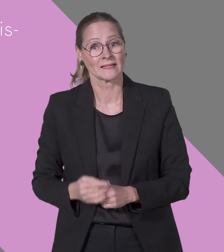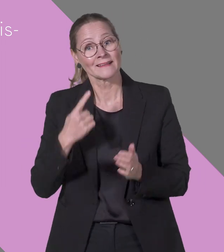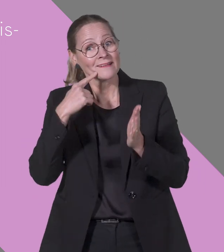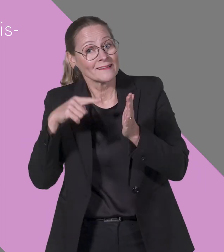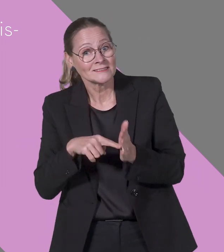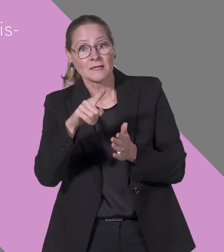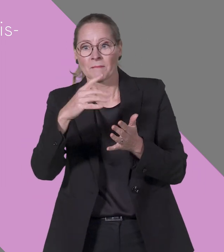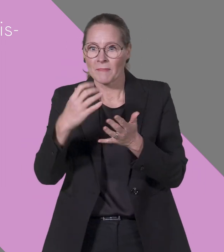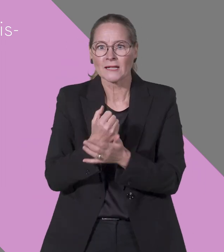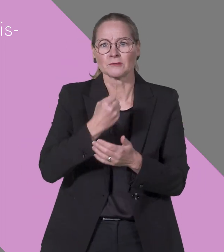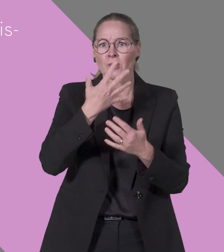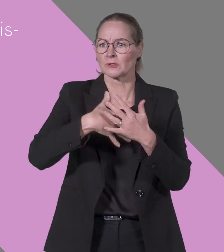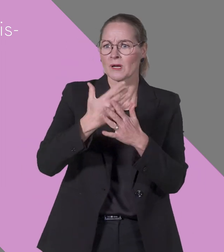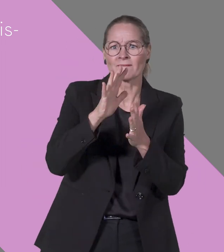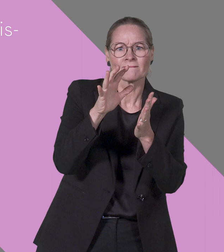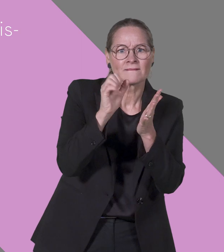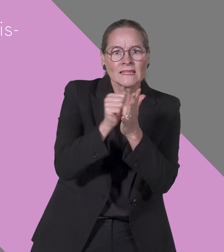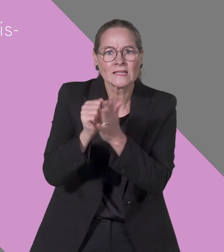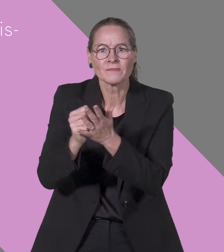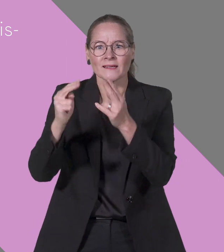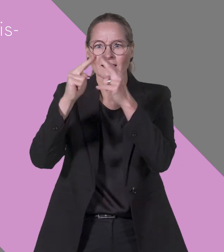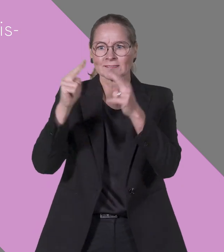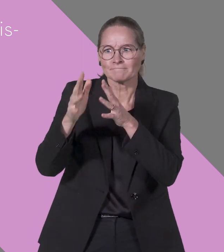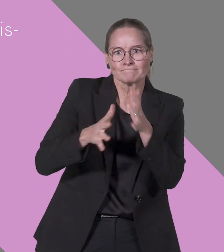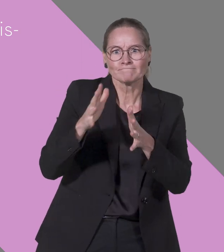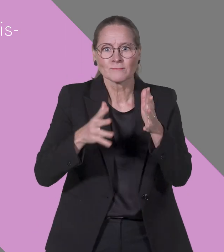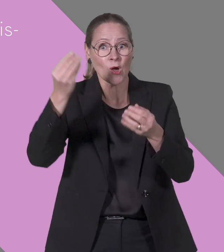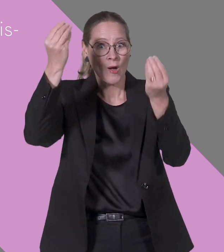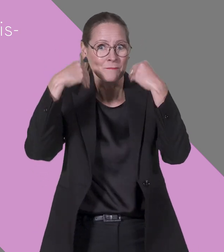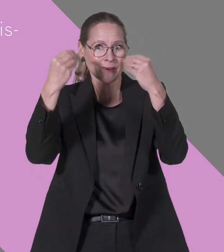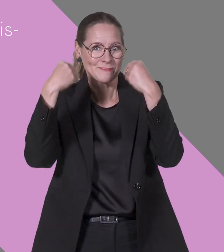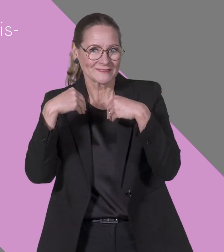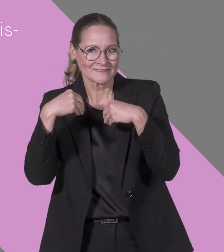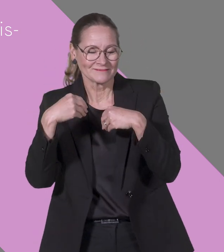Pääset muun muassa oppimaan muiden pohjoismaiden viittomia - ja kansainvälistä viittomista!